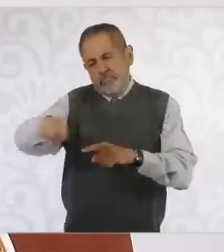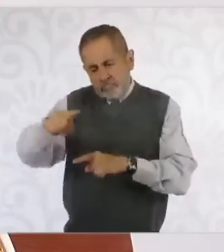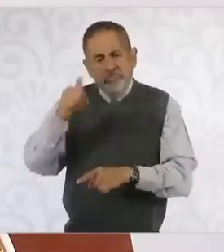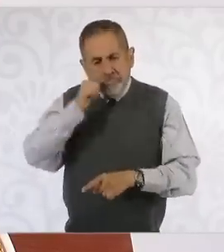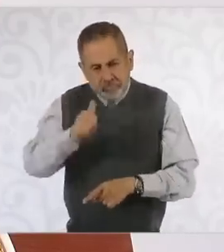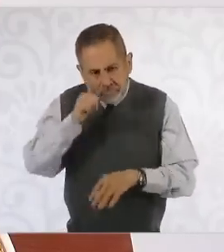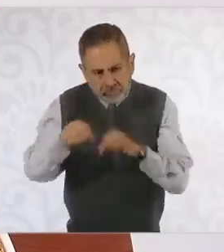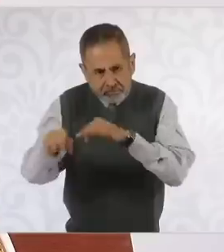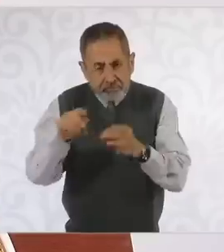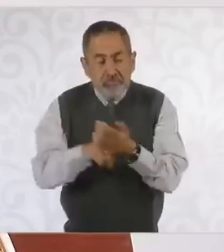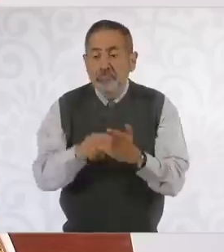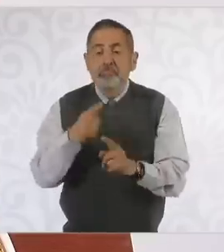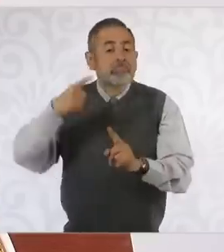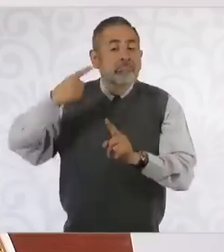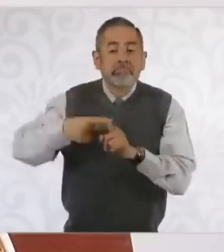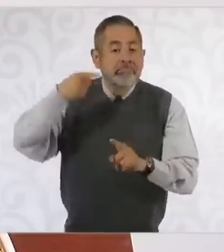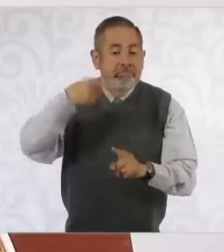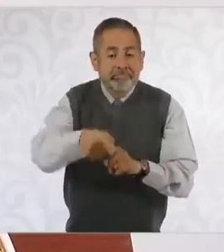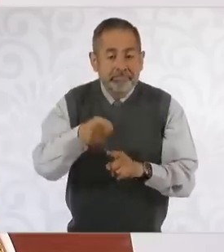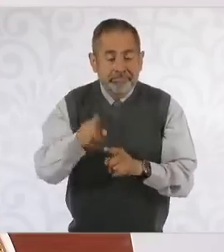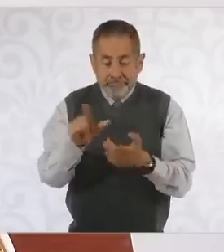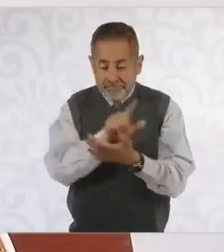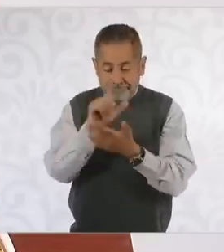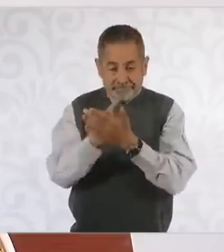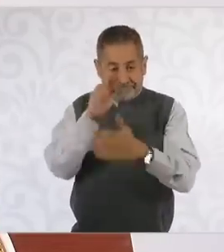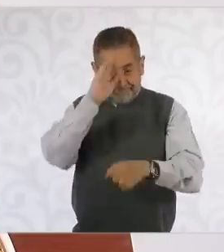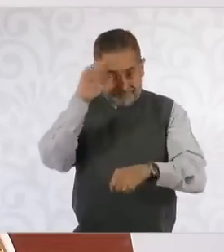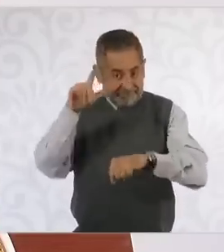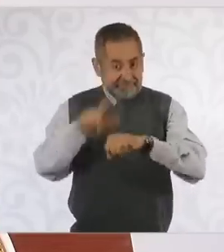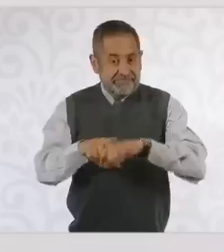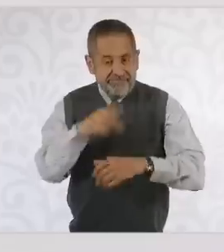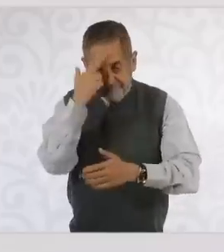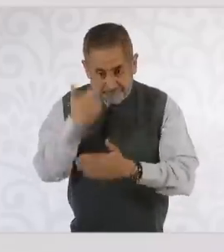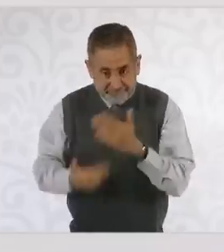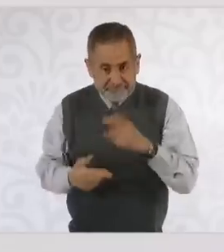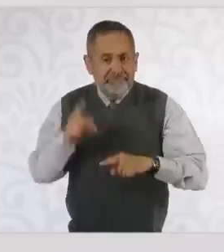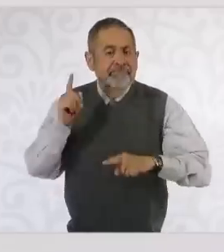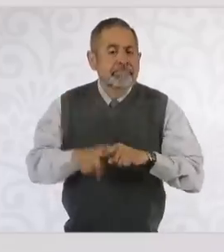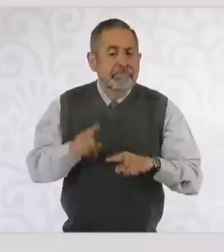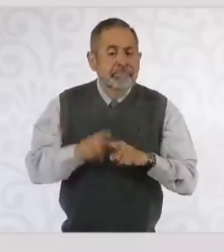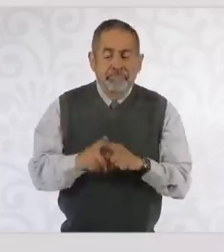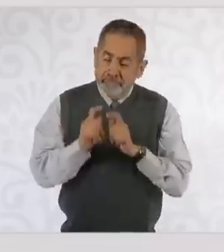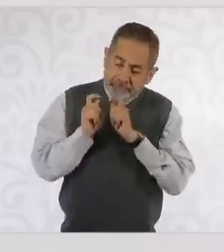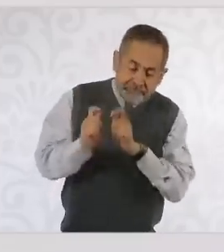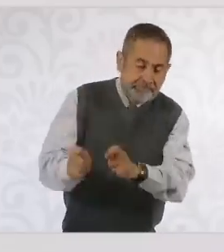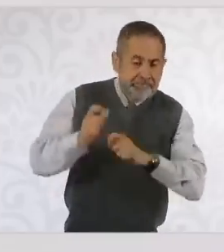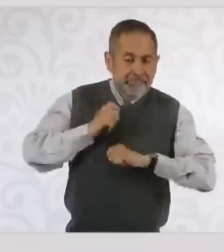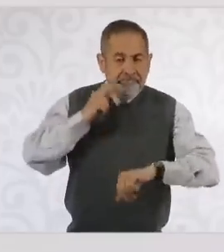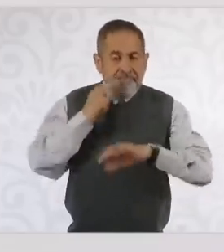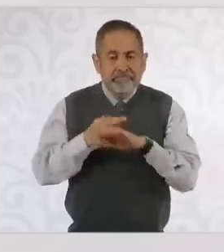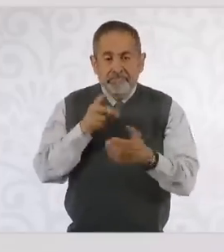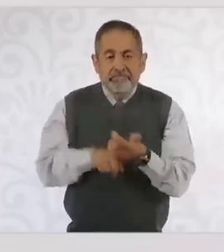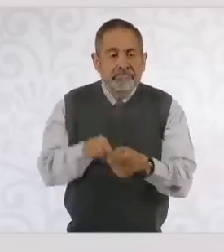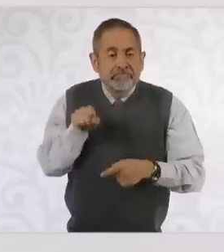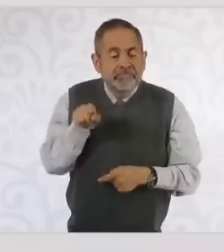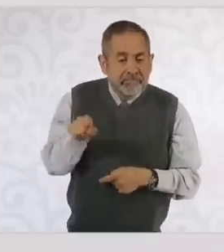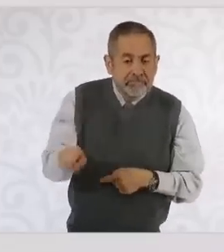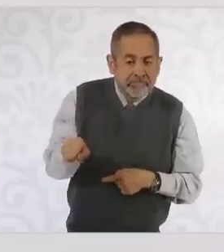quien en particular en esta estrategia está o se orienta la fiscalía general porque ahí